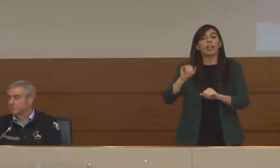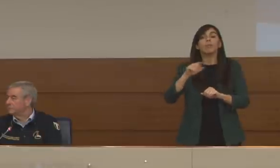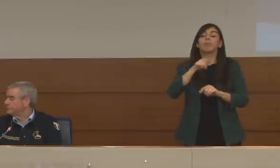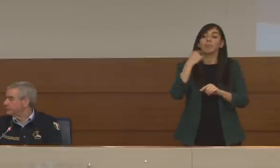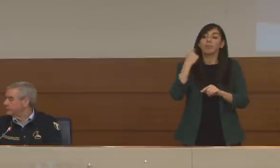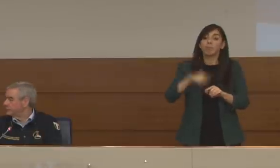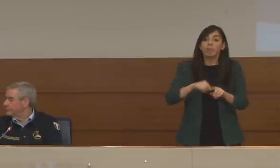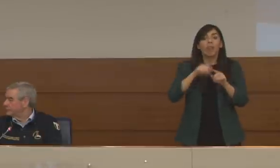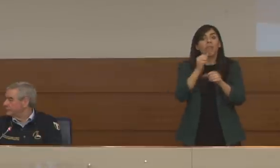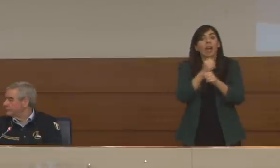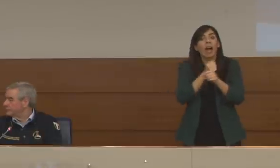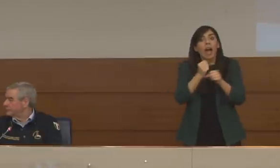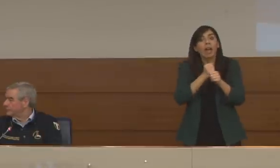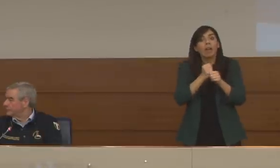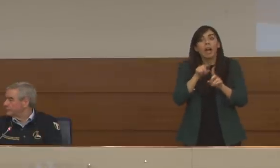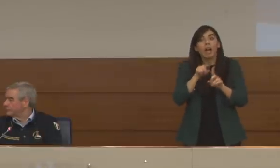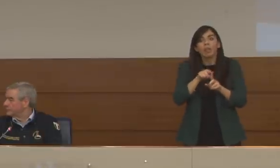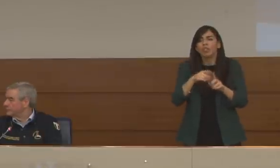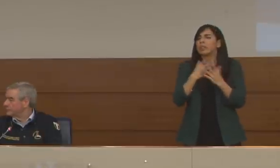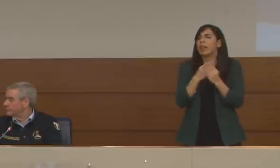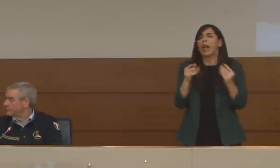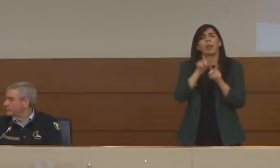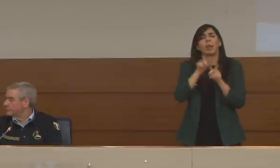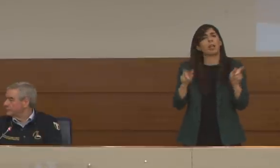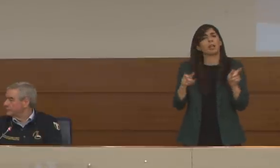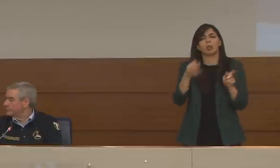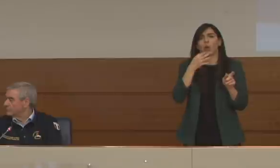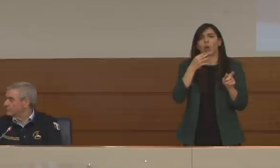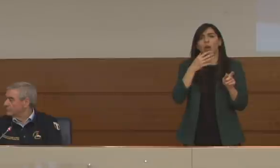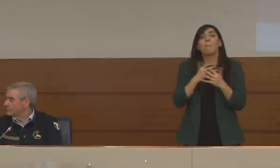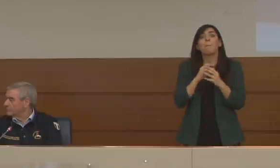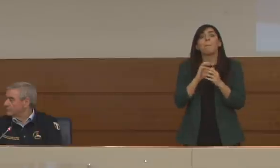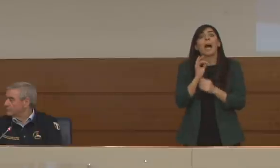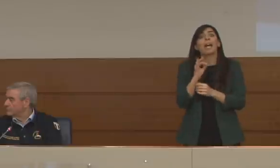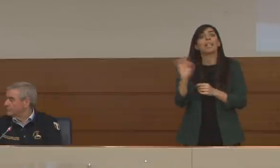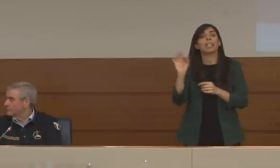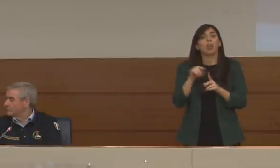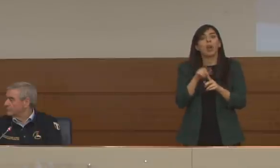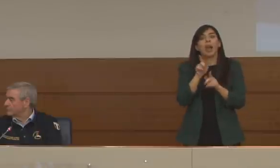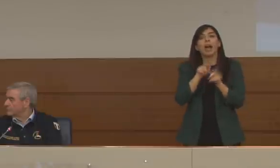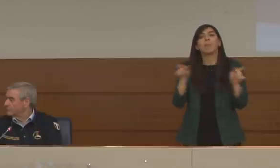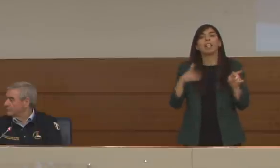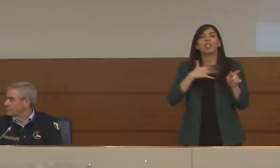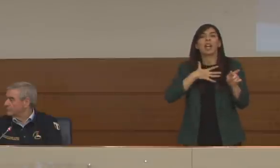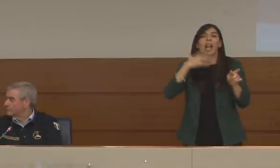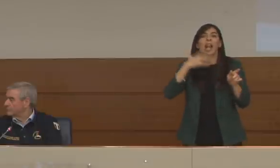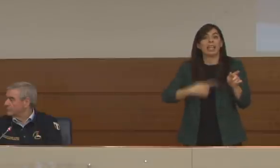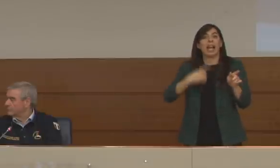In particolare dalle persone anziane. E quindi sono un elemento che